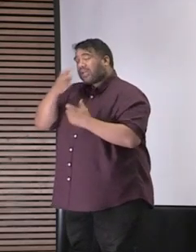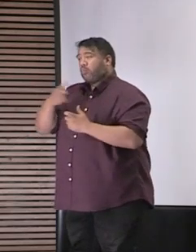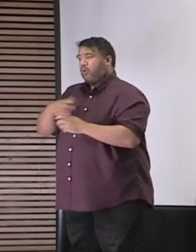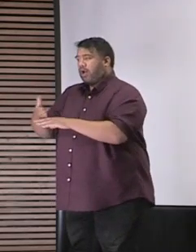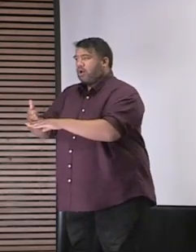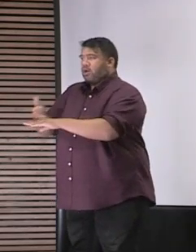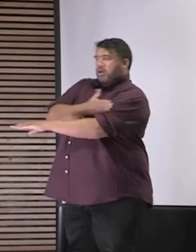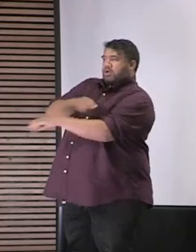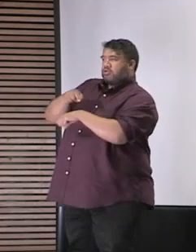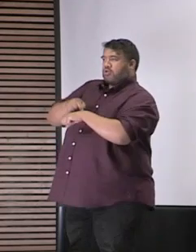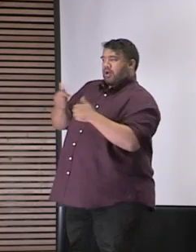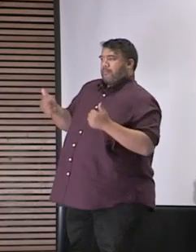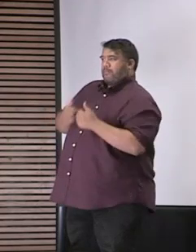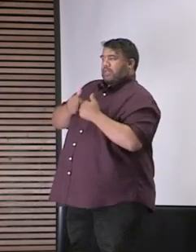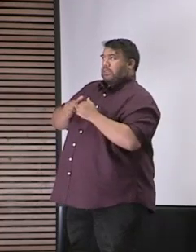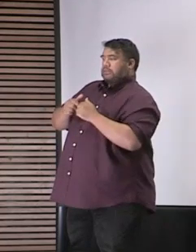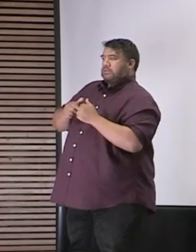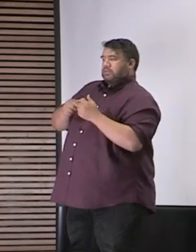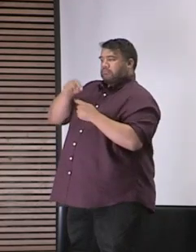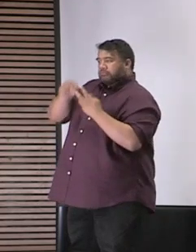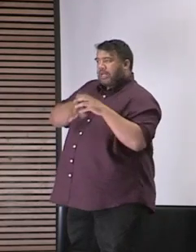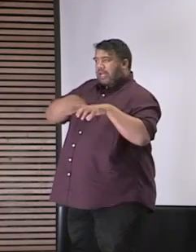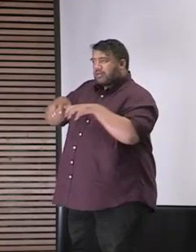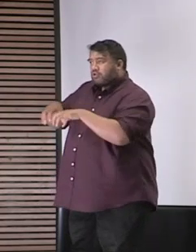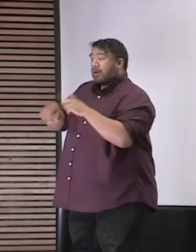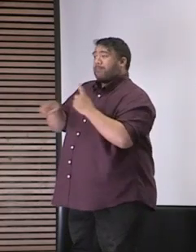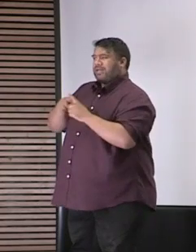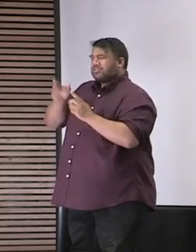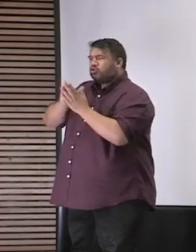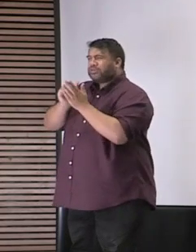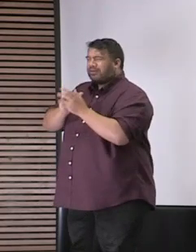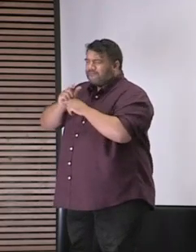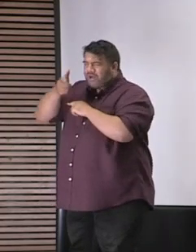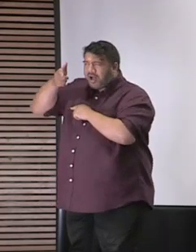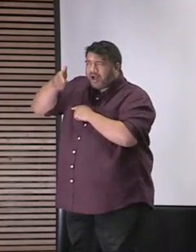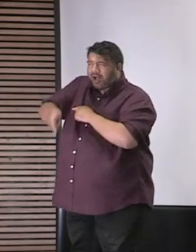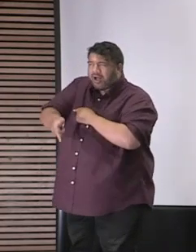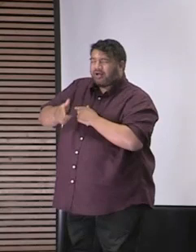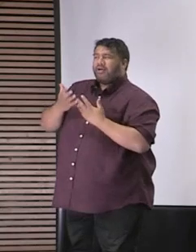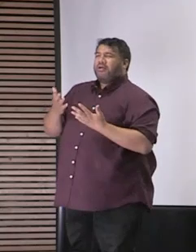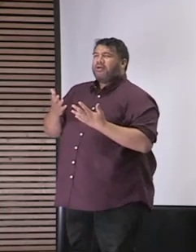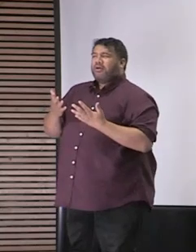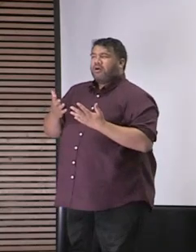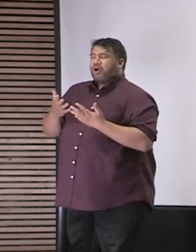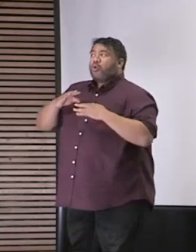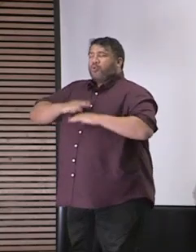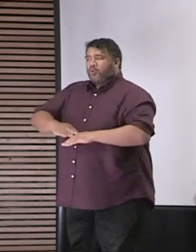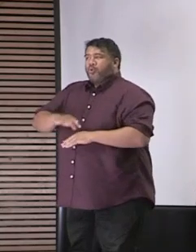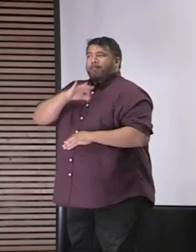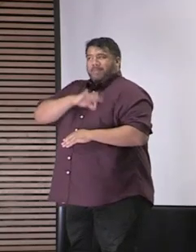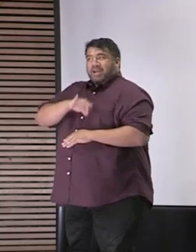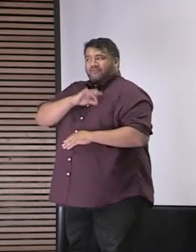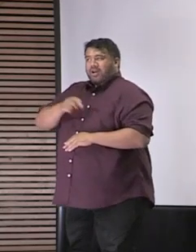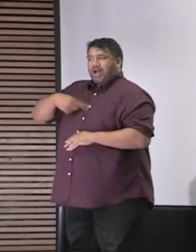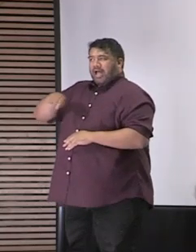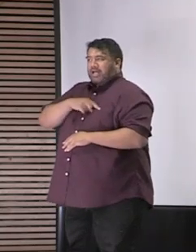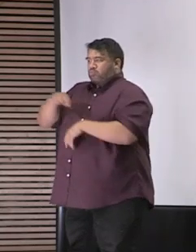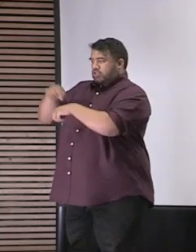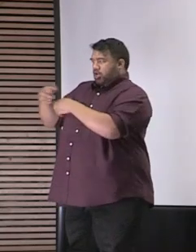de muertes está muy por debajo